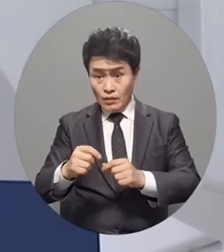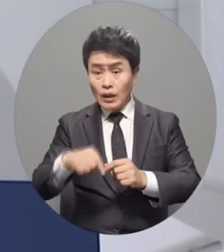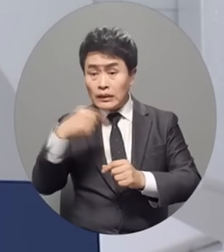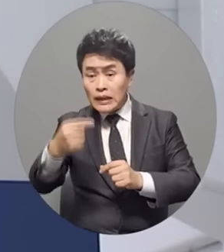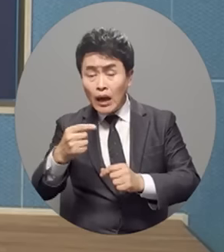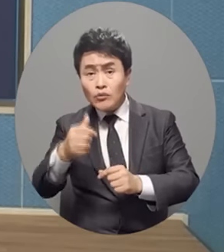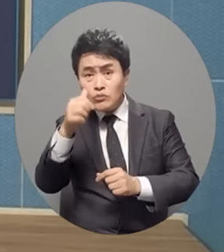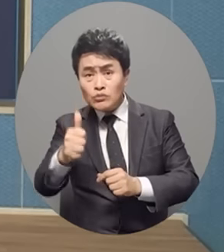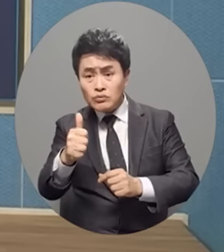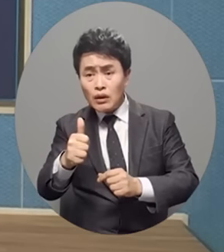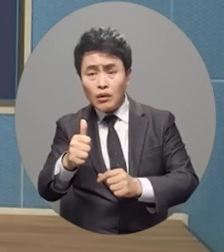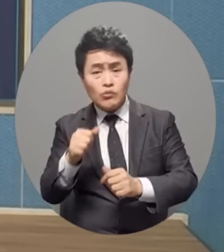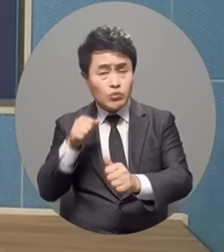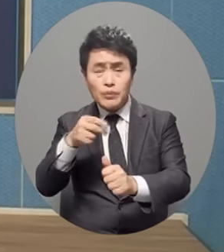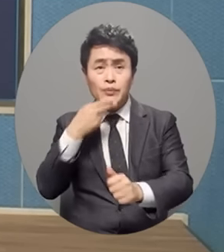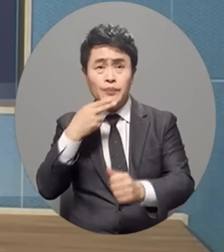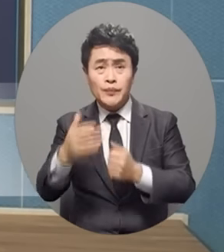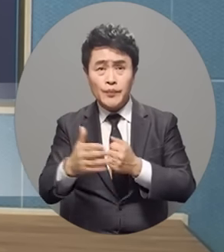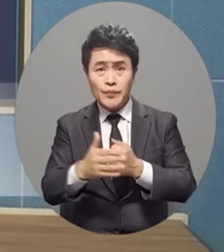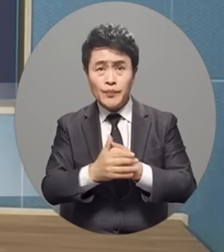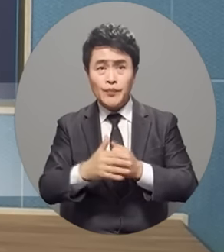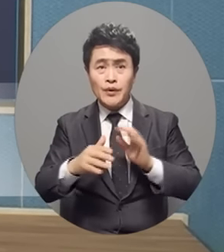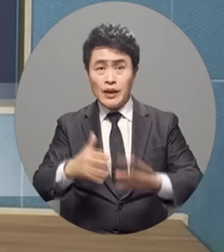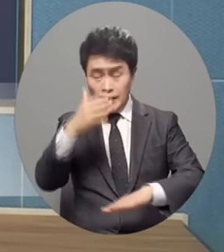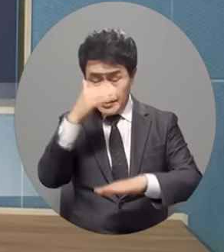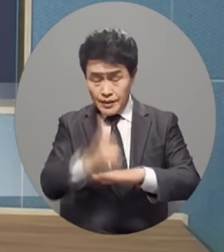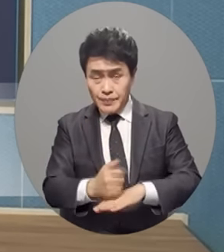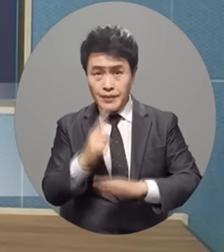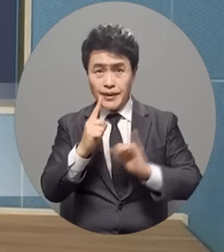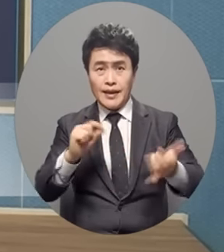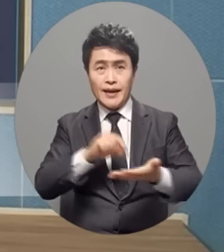부임 처장은 후보조차 결정되지 않았습니다.